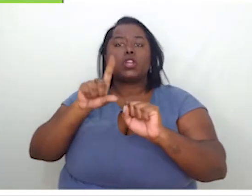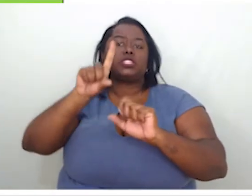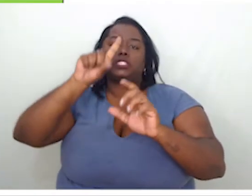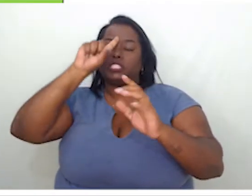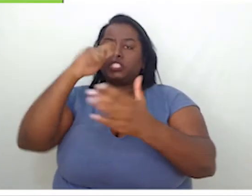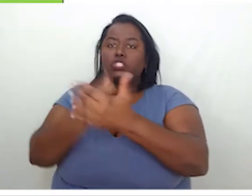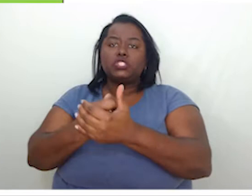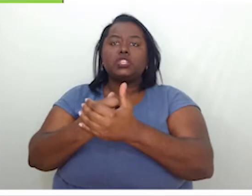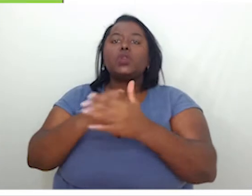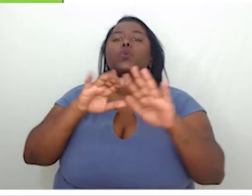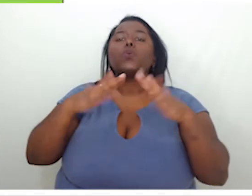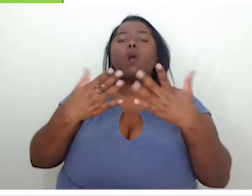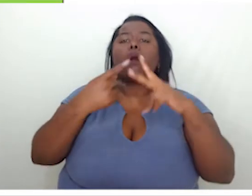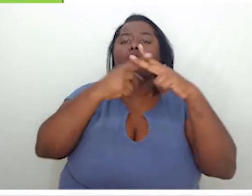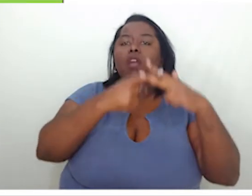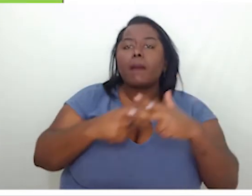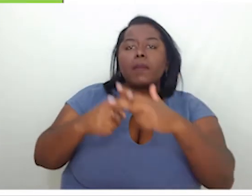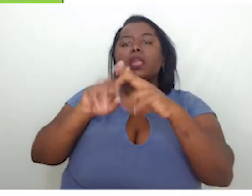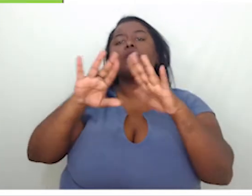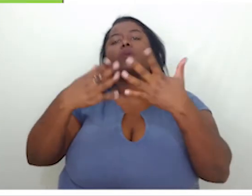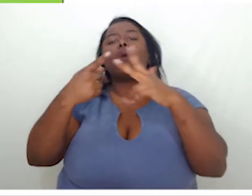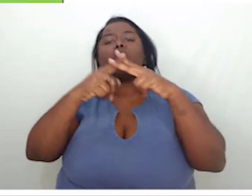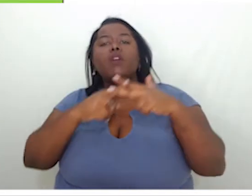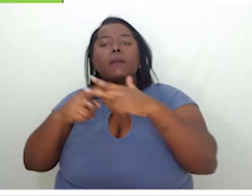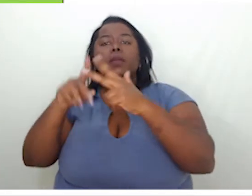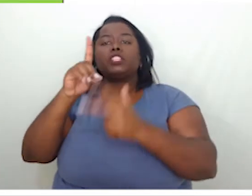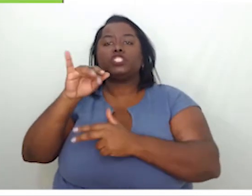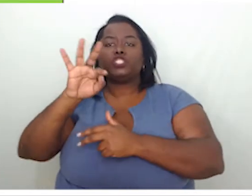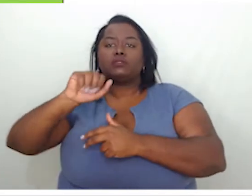que ellos utilizarán en sus propias actividades.